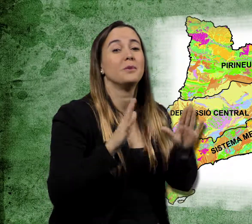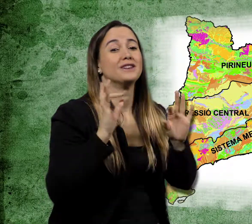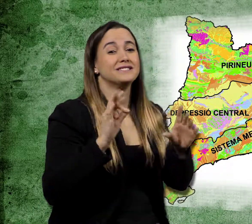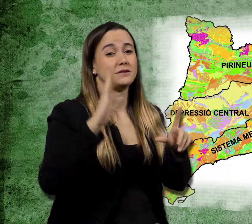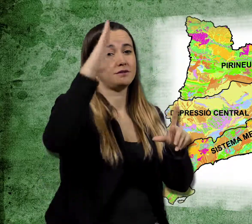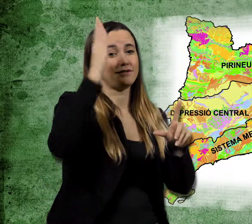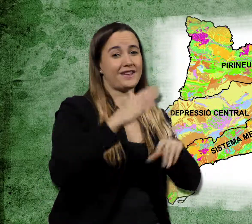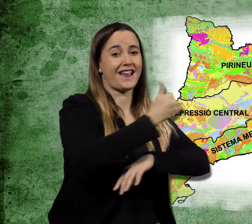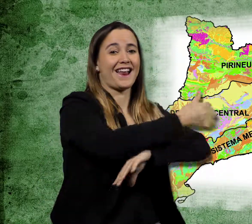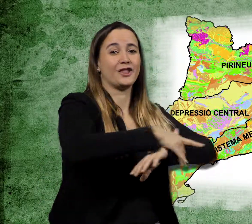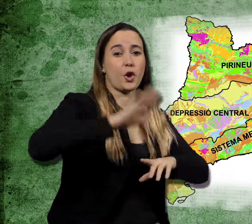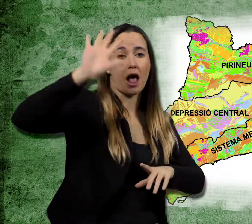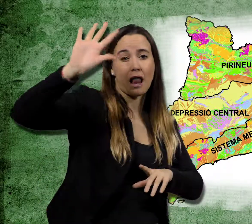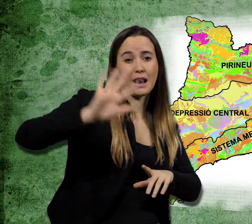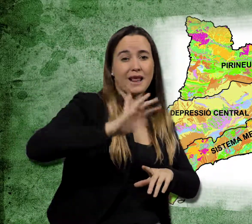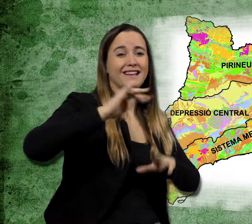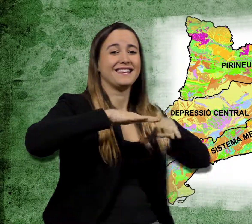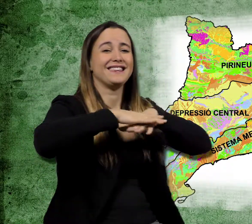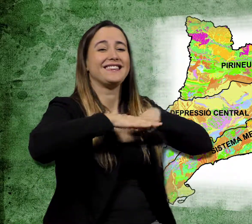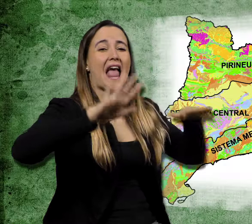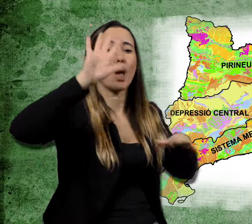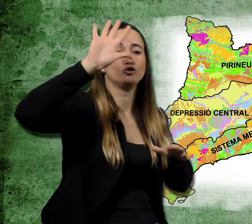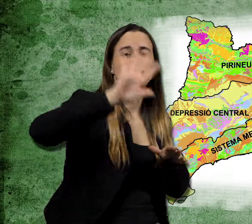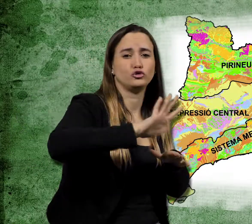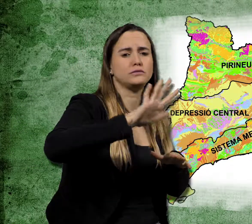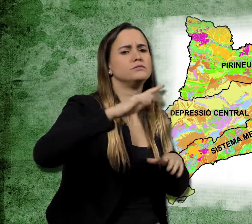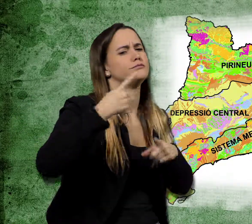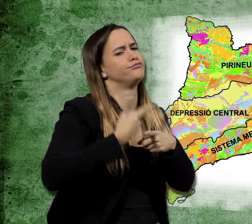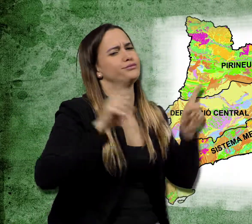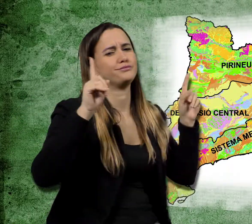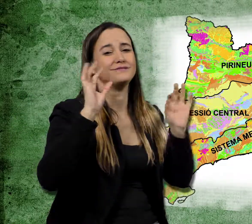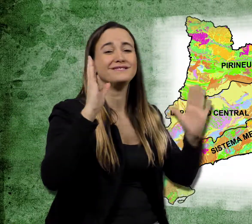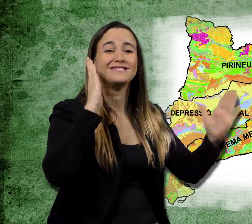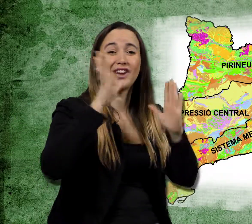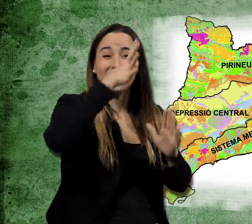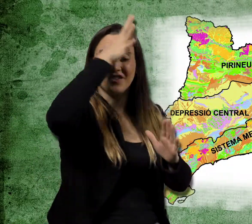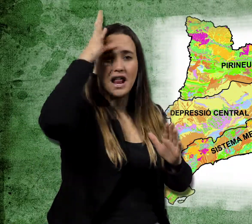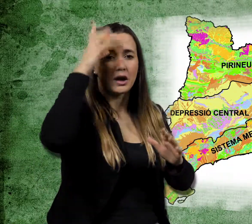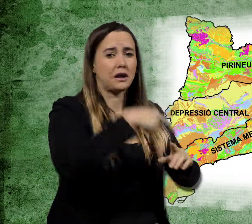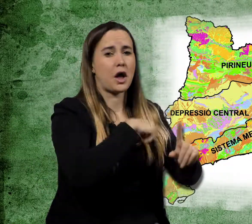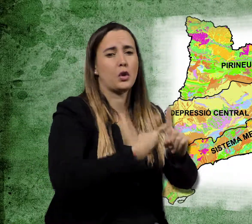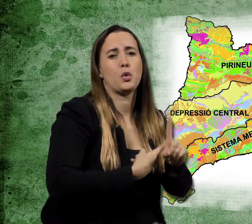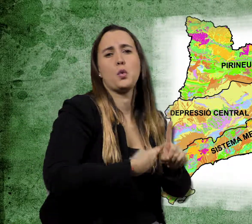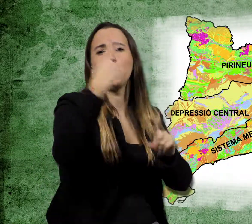No obstant aquestes dades, a la franja litoral i les planes aquestes temperatures són notablement més altes a l'estiu